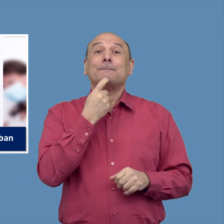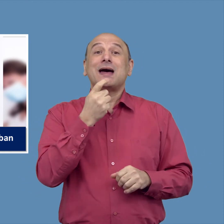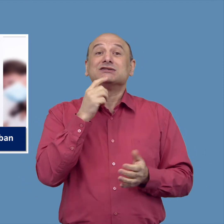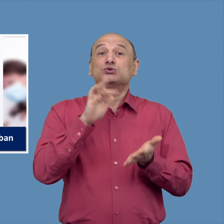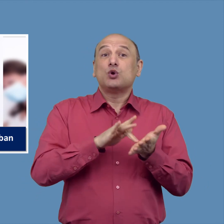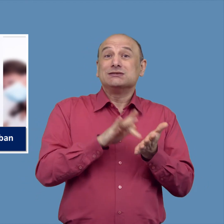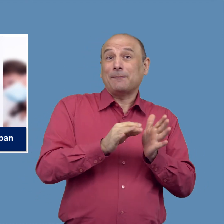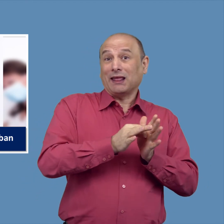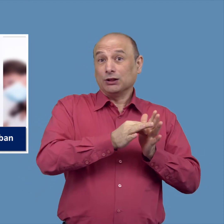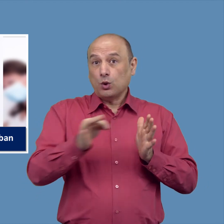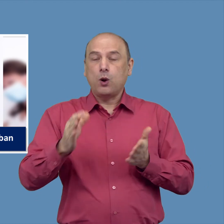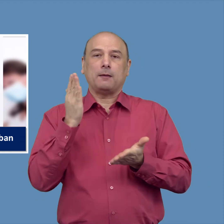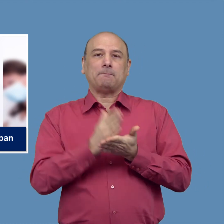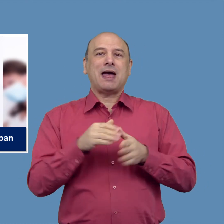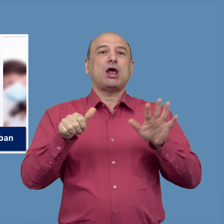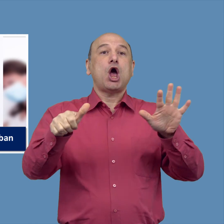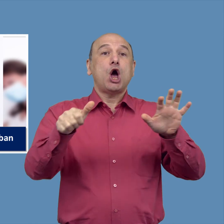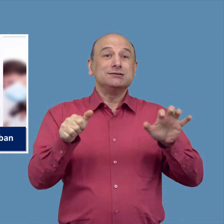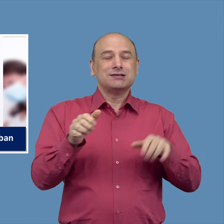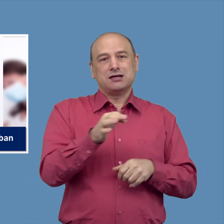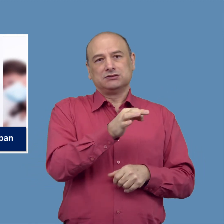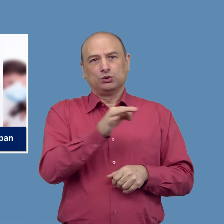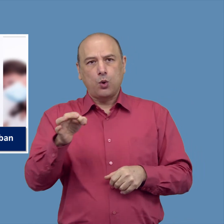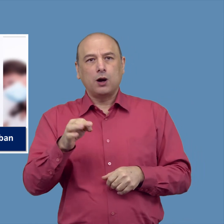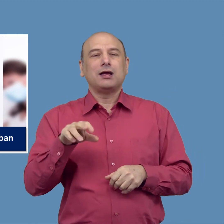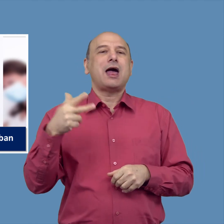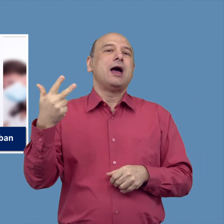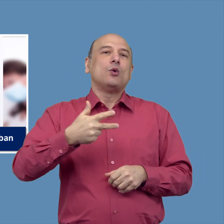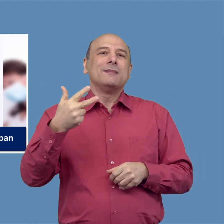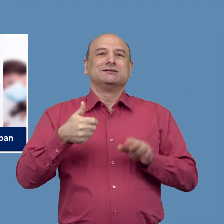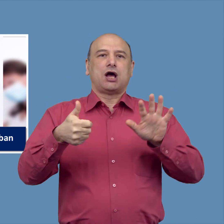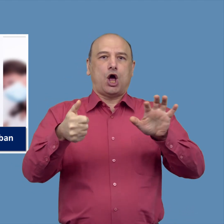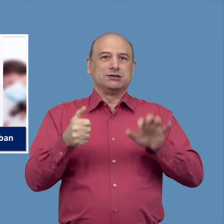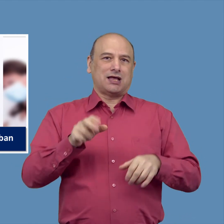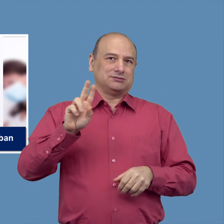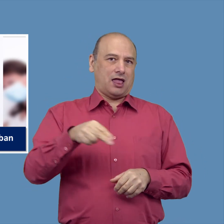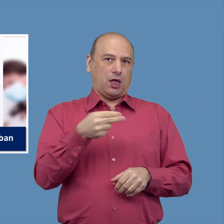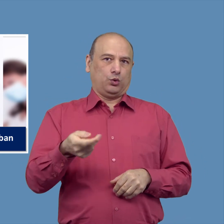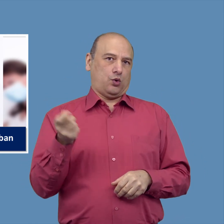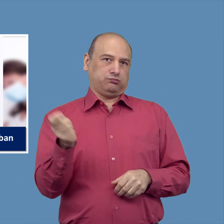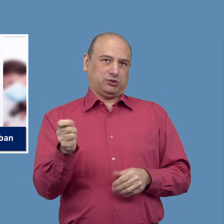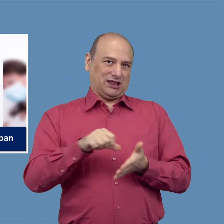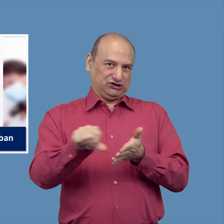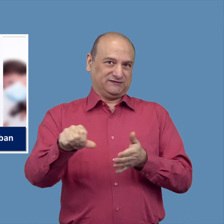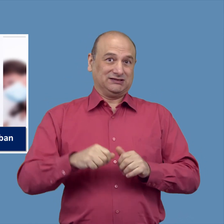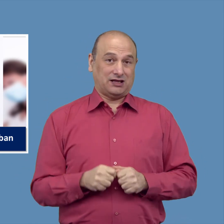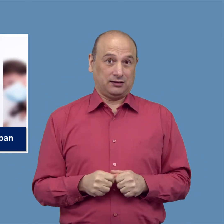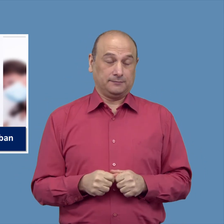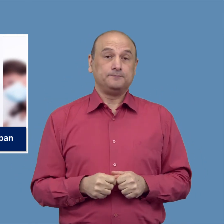A tervezett büntetési keret egyébként 600-tól 3600 euróig terjed.